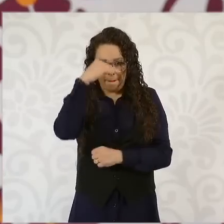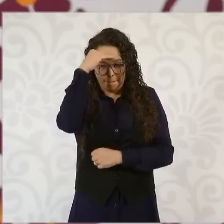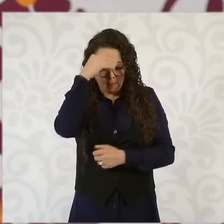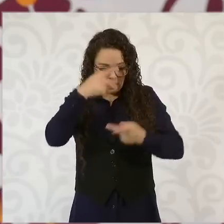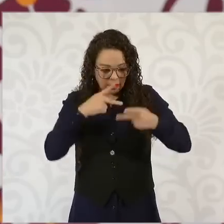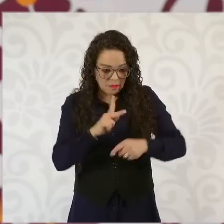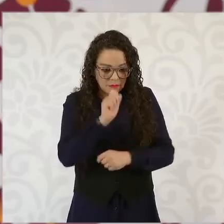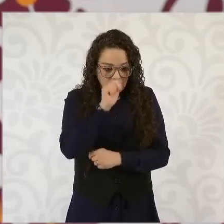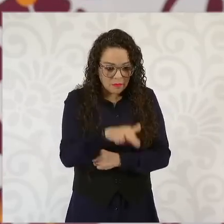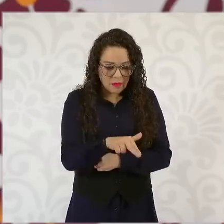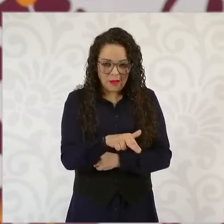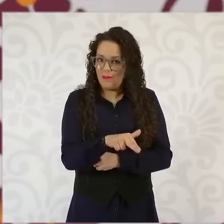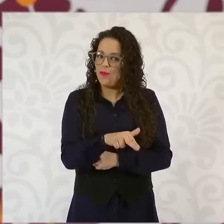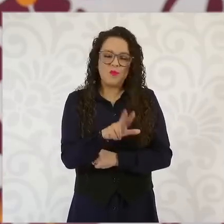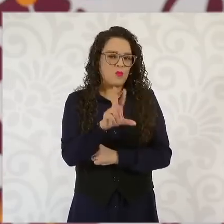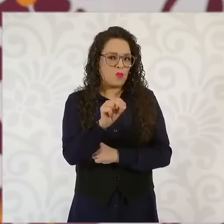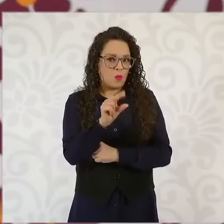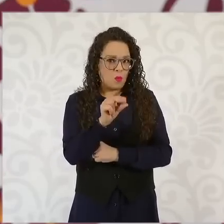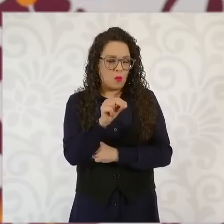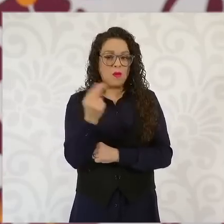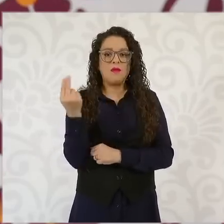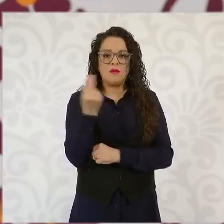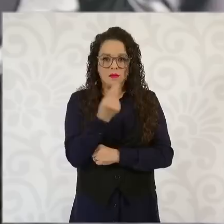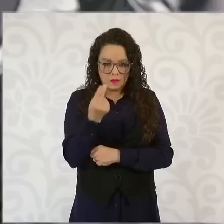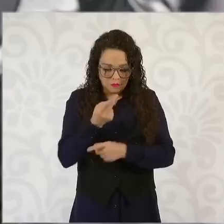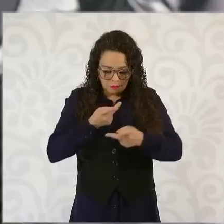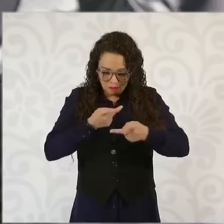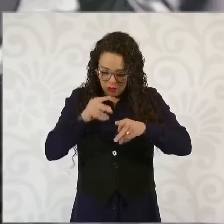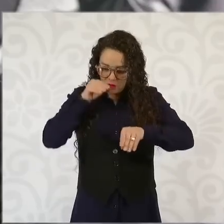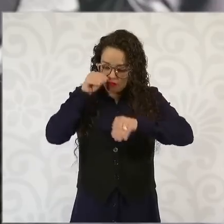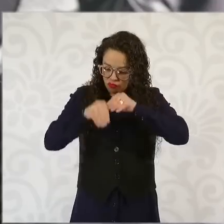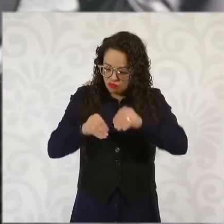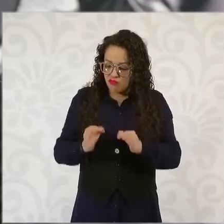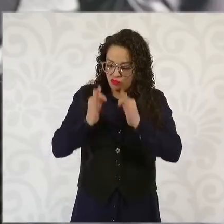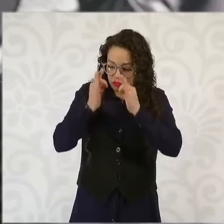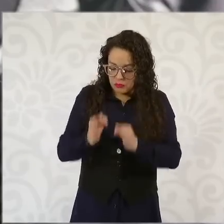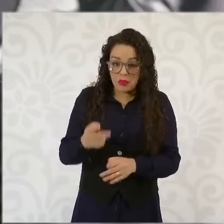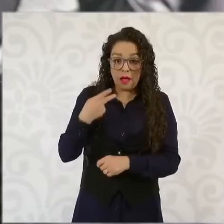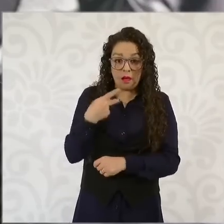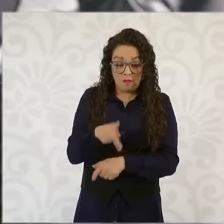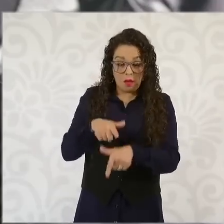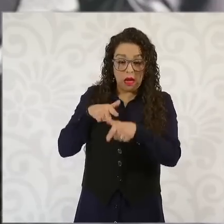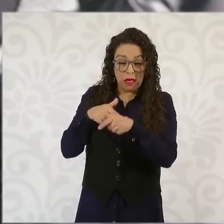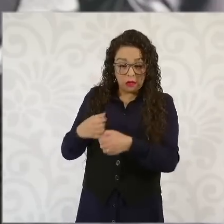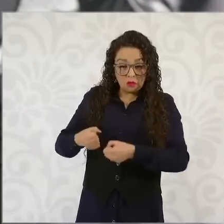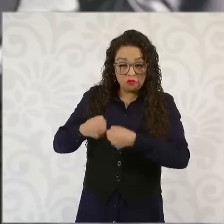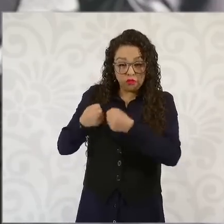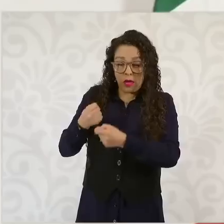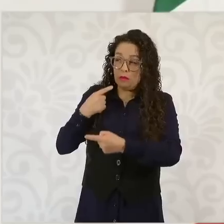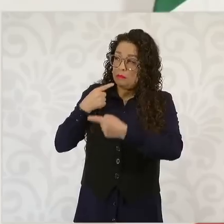semanas muy intensas planteando los puntos de vista de México sobre la base de lo que